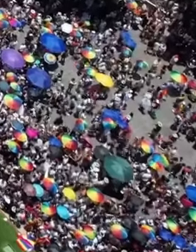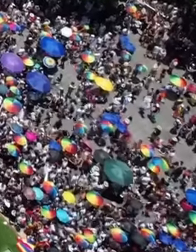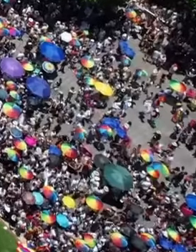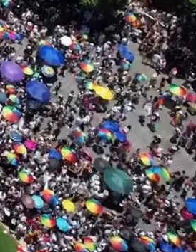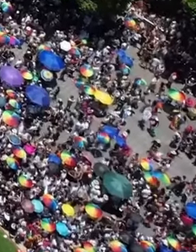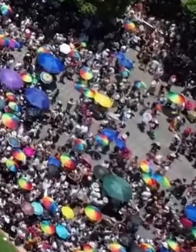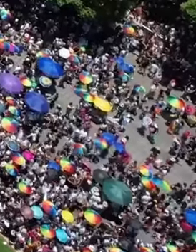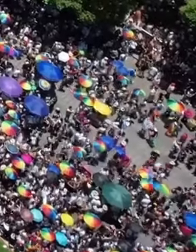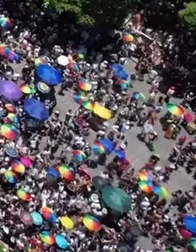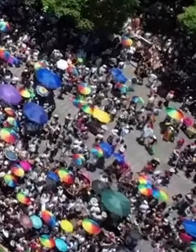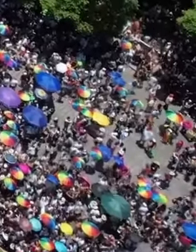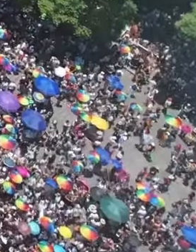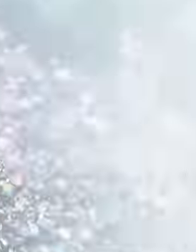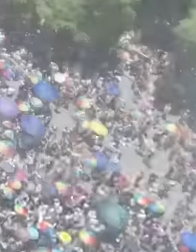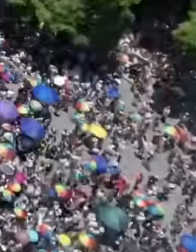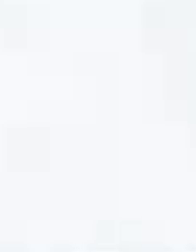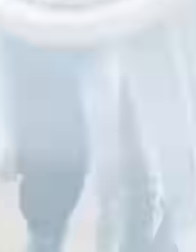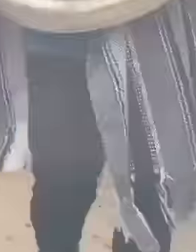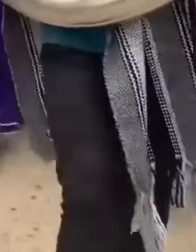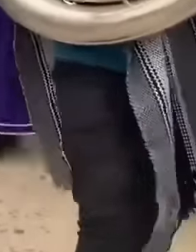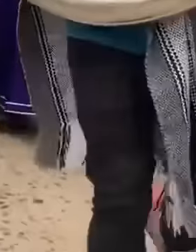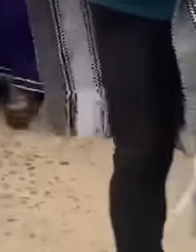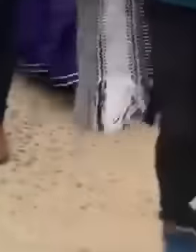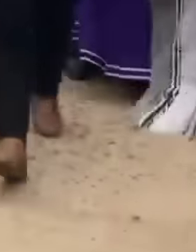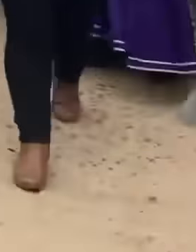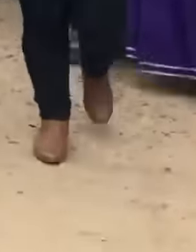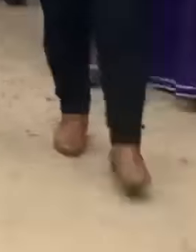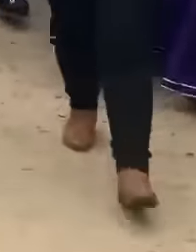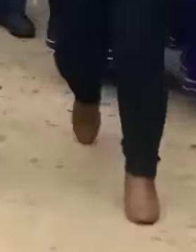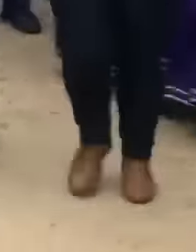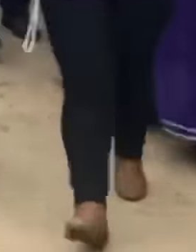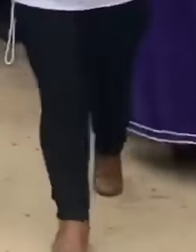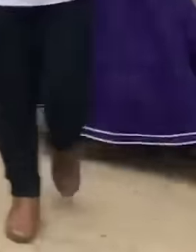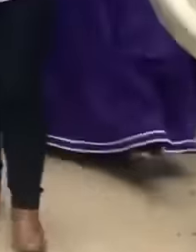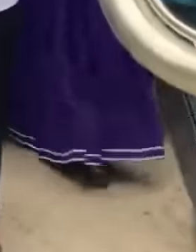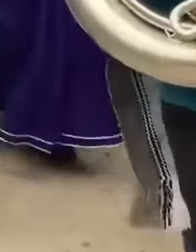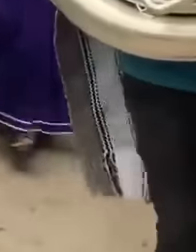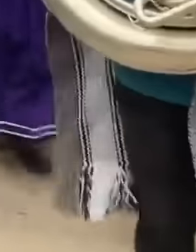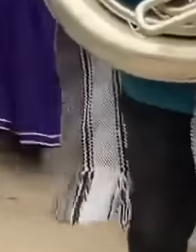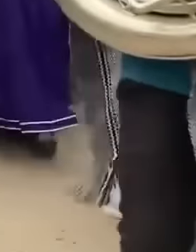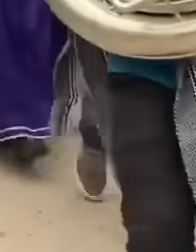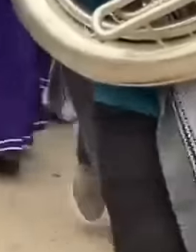vemos como el sueño que sembró nuestro presidente, Andrés Manuel López Obrador se